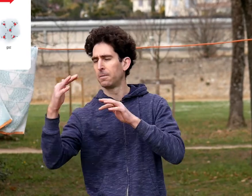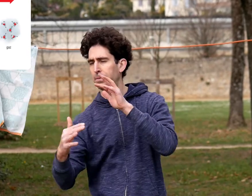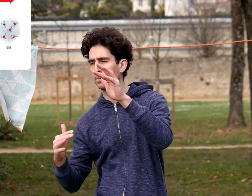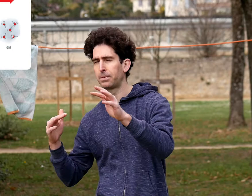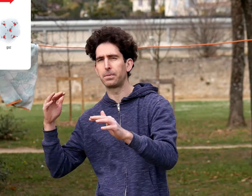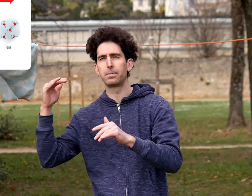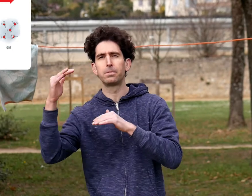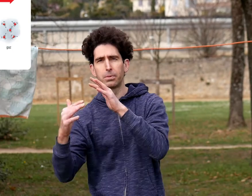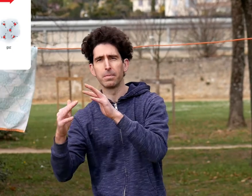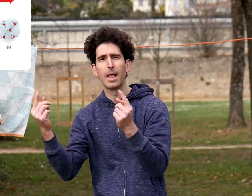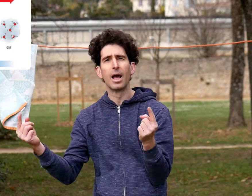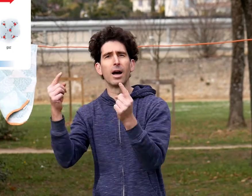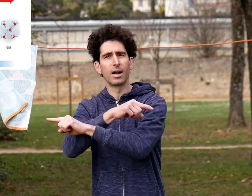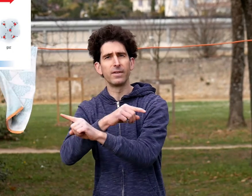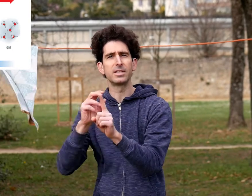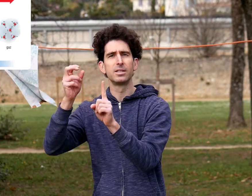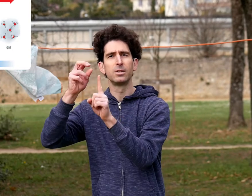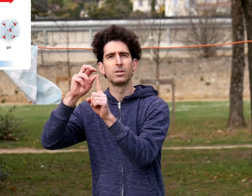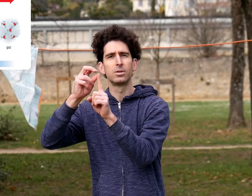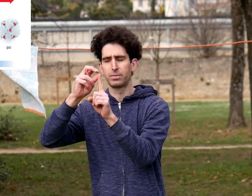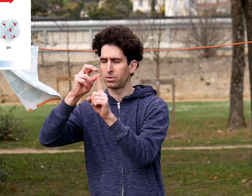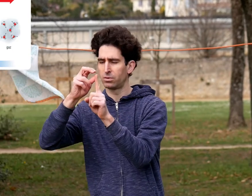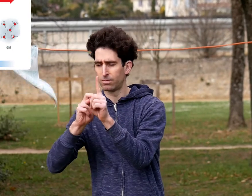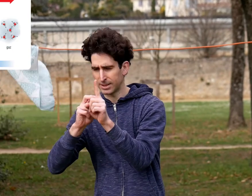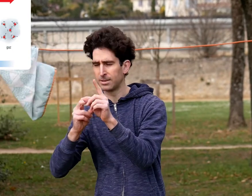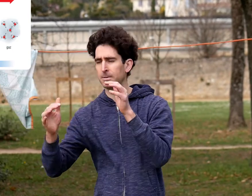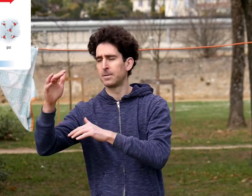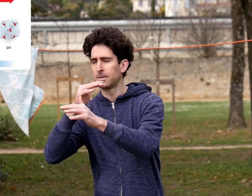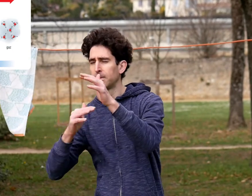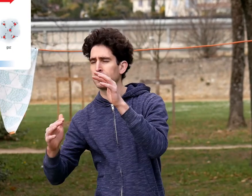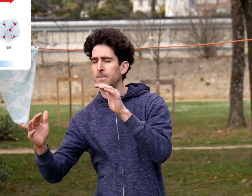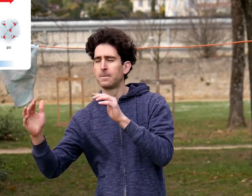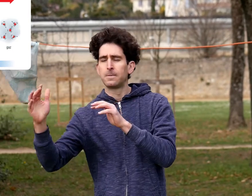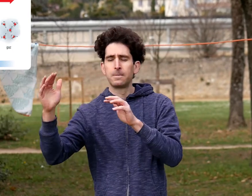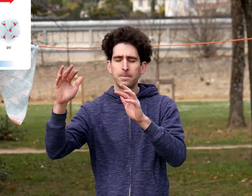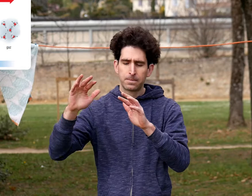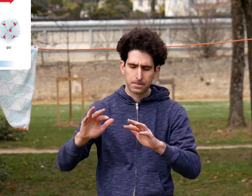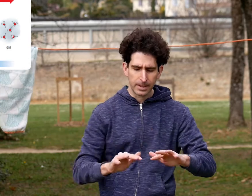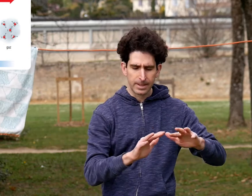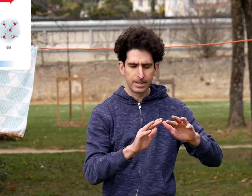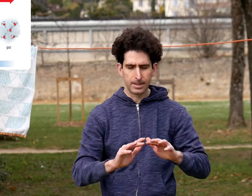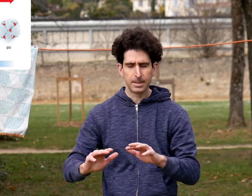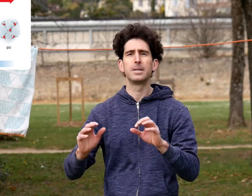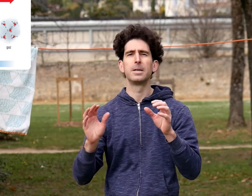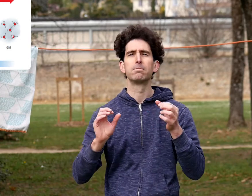entre les molécules d'eau. A l'inverse, quand la température baisse, le gaz redevient liquide.